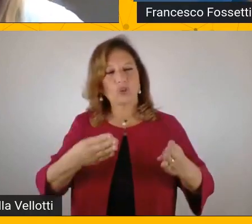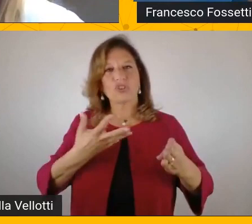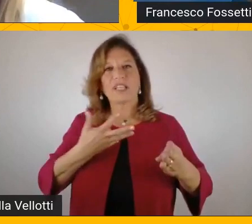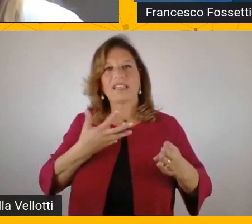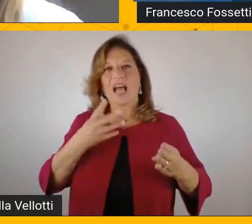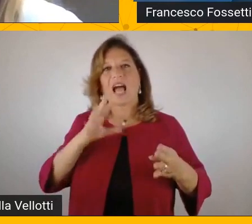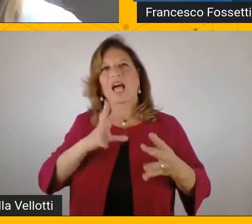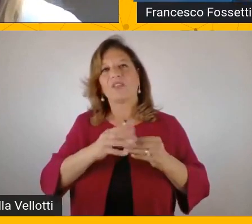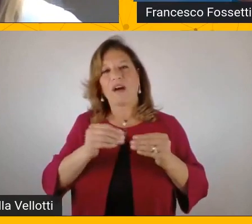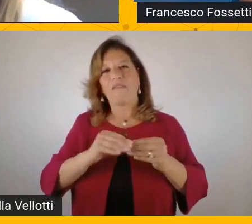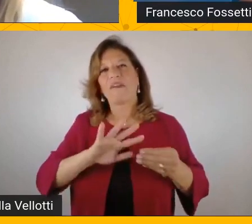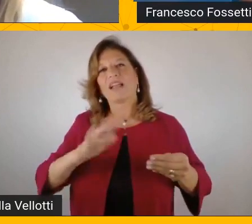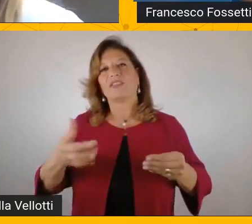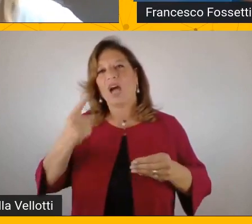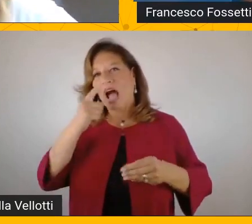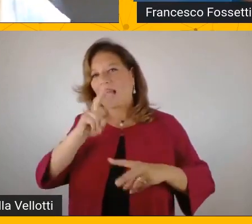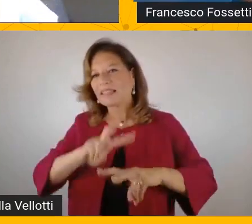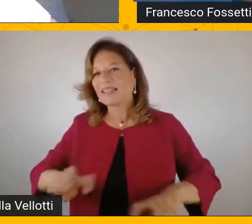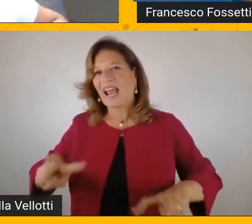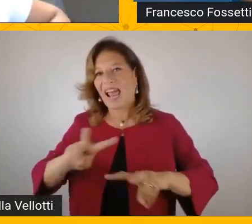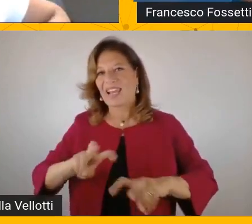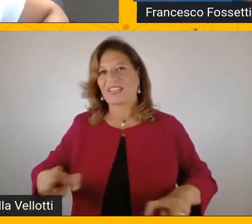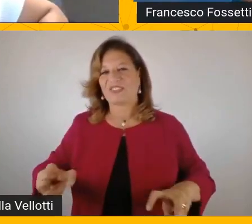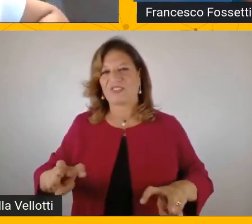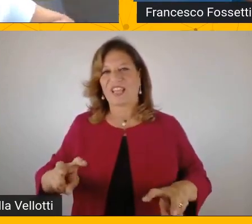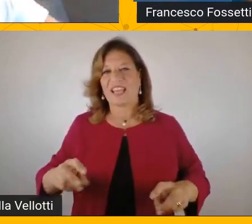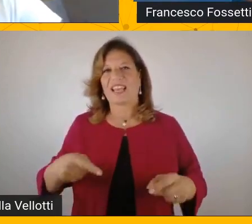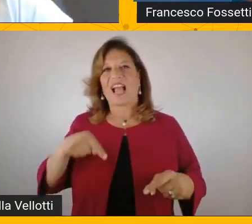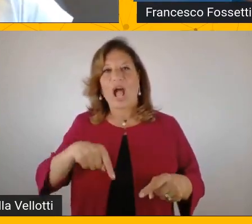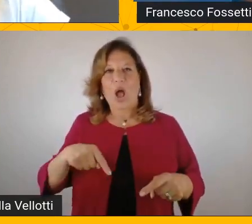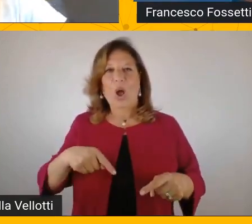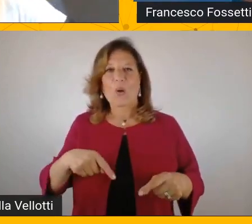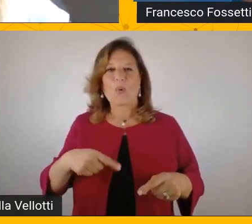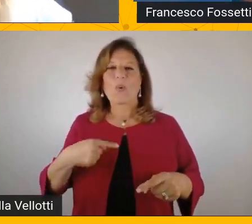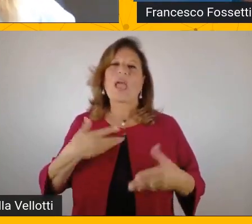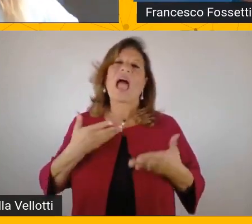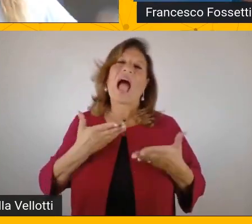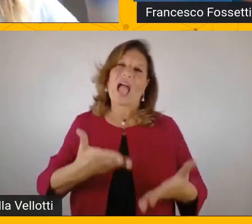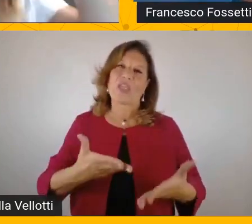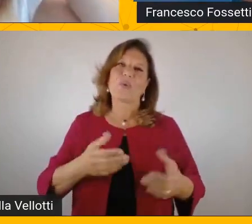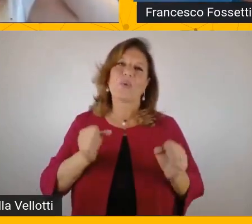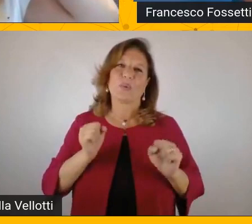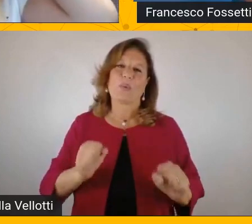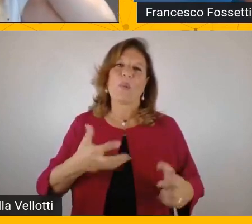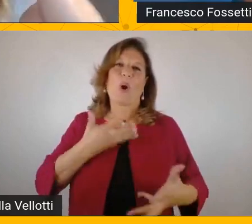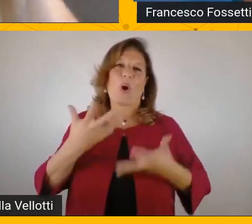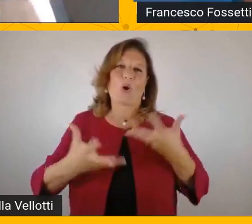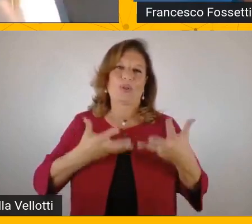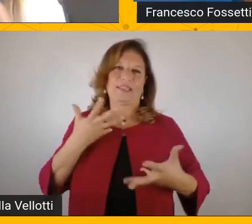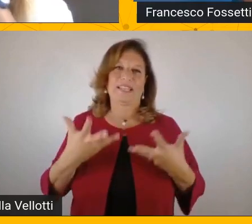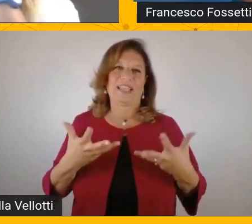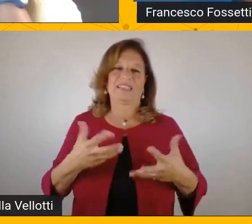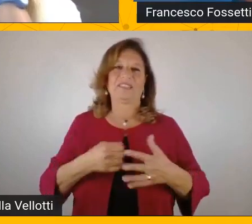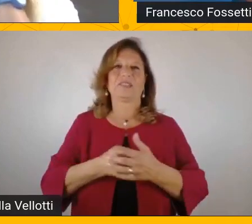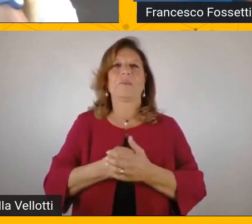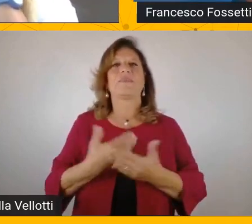No sono sono qua apposta mi fa